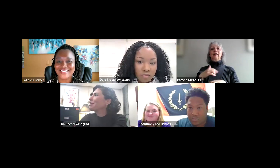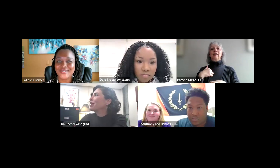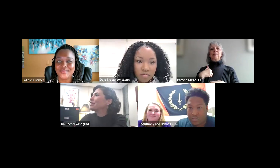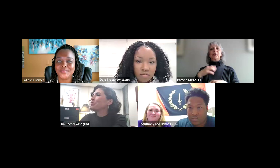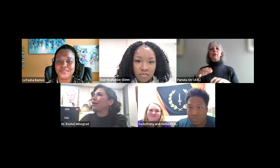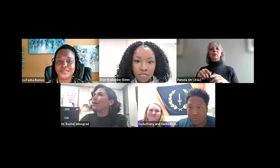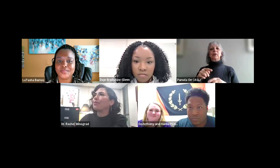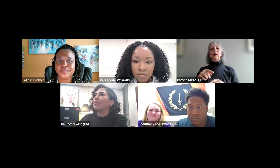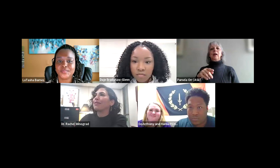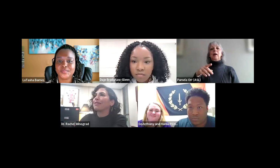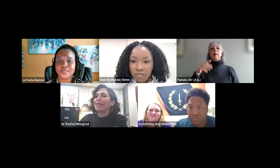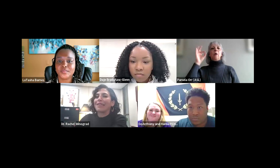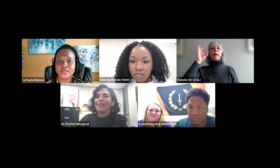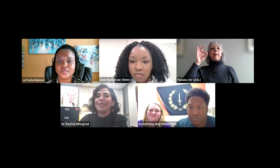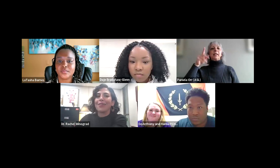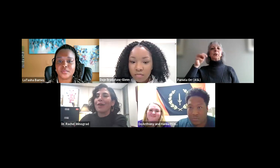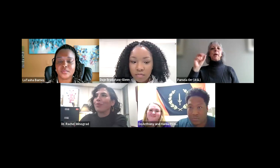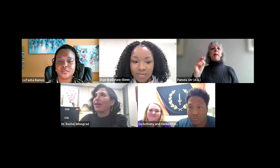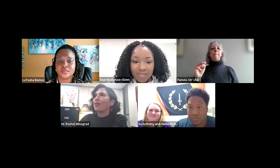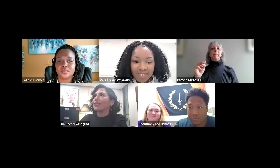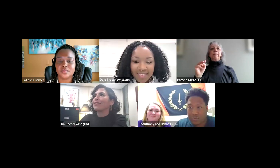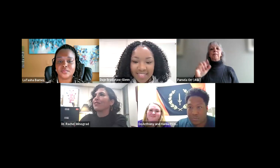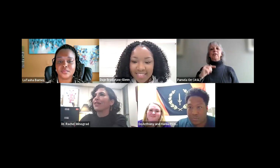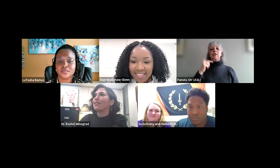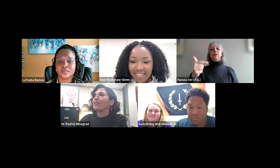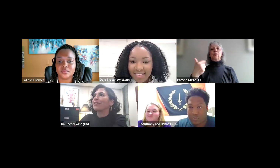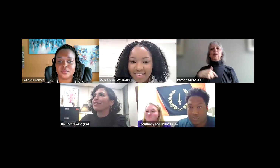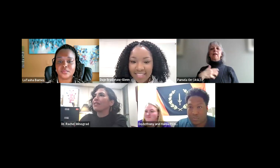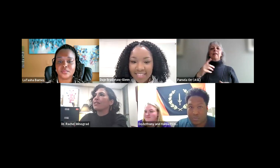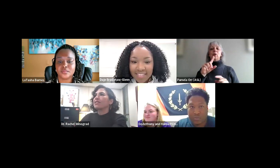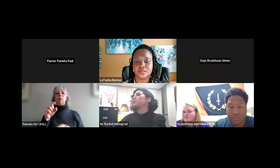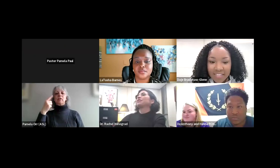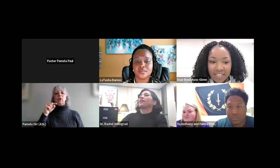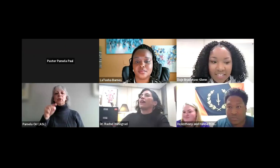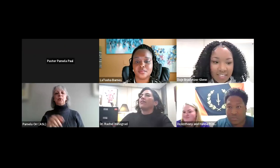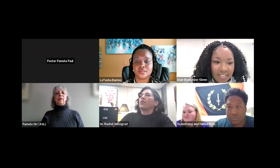Pastora Pam, le toca, hay una pregunta para usted. Alguien dijo: